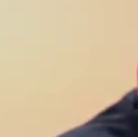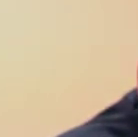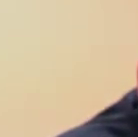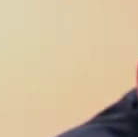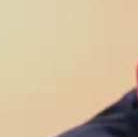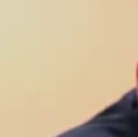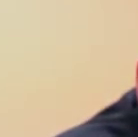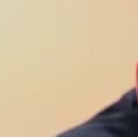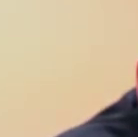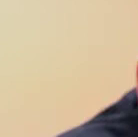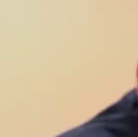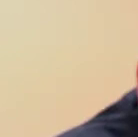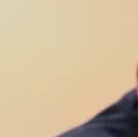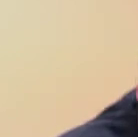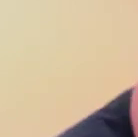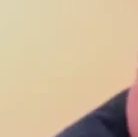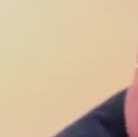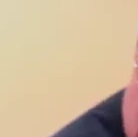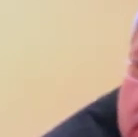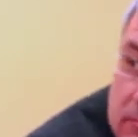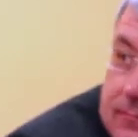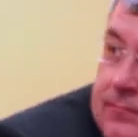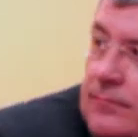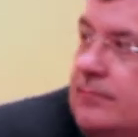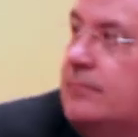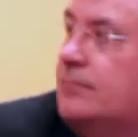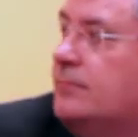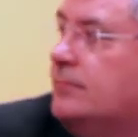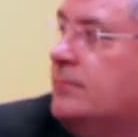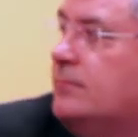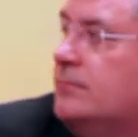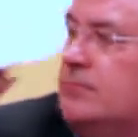a Valencia vienen los grandes líderes mundiales, los grandes deportistas...,